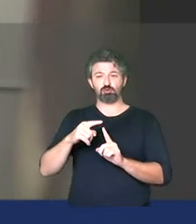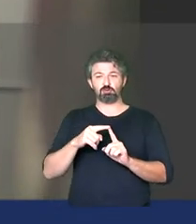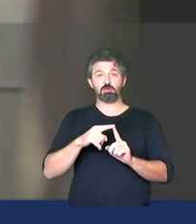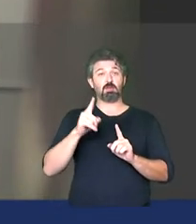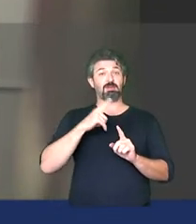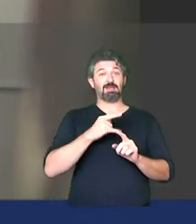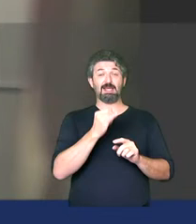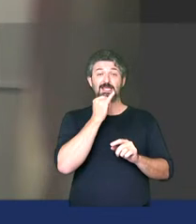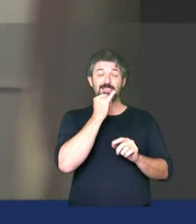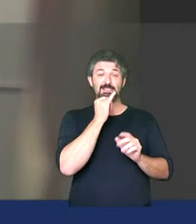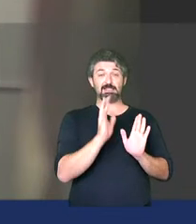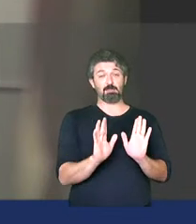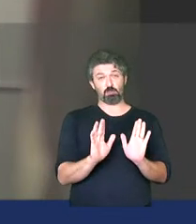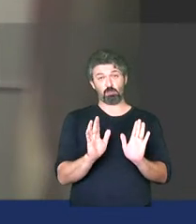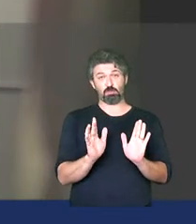PL EM APRESENTAÇÃO, MANIFESTAÇÕES CULTURAIS É